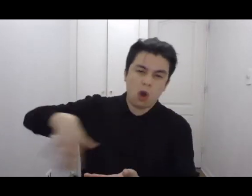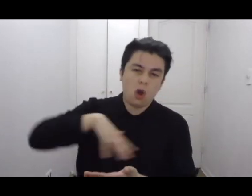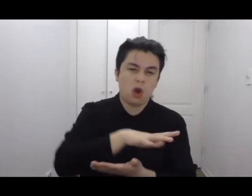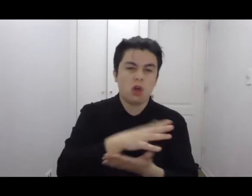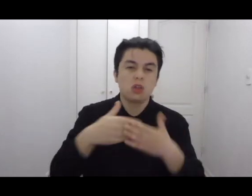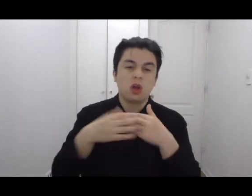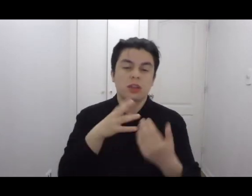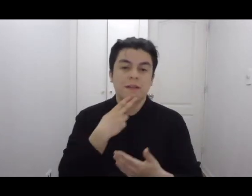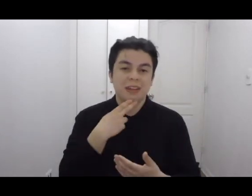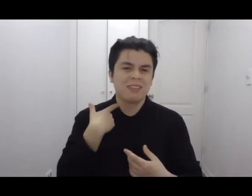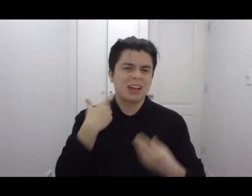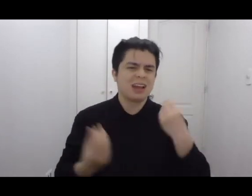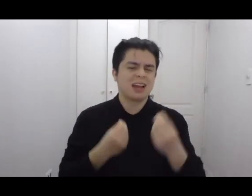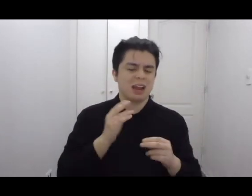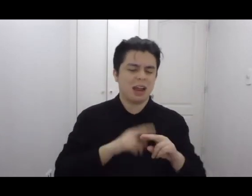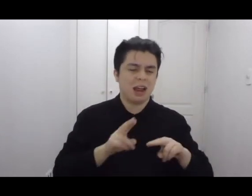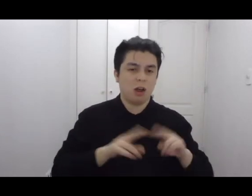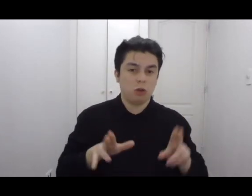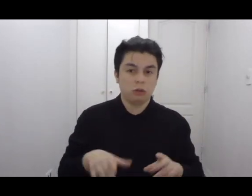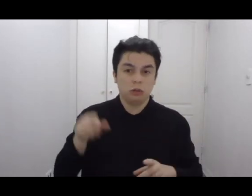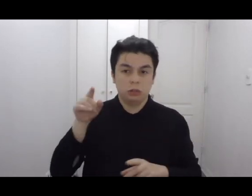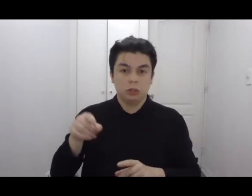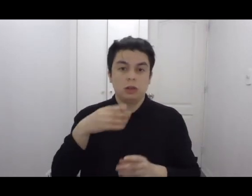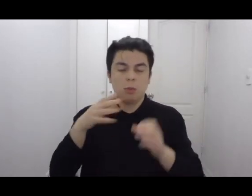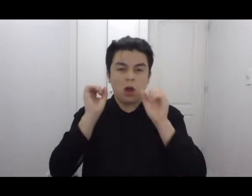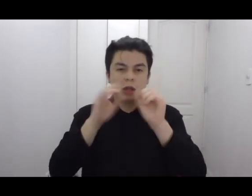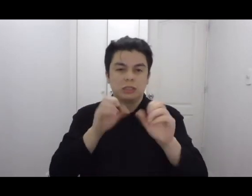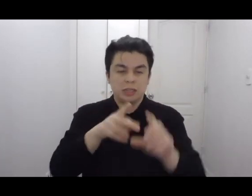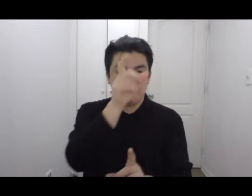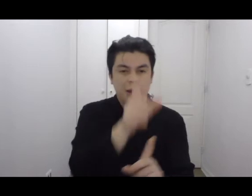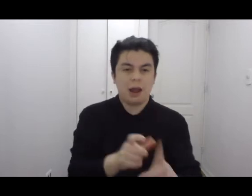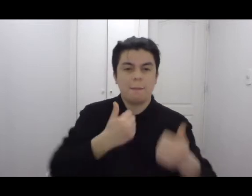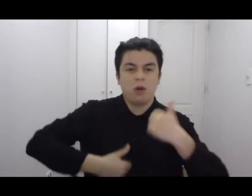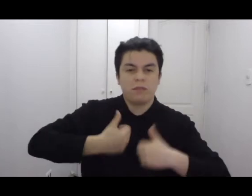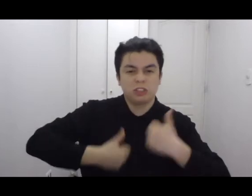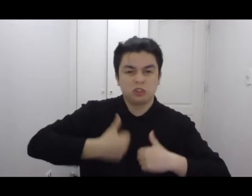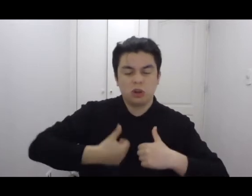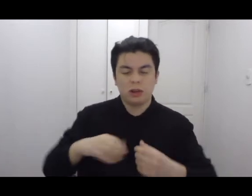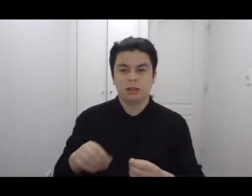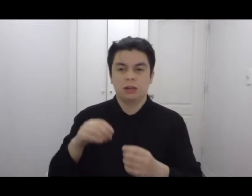el entorno, donde vives, qué es lo que haces y en la formación de profesionales que están